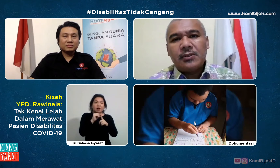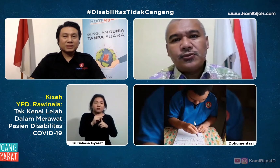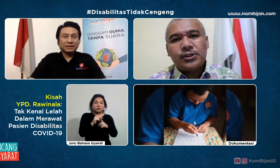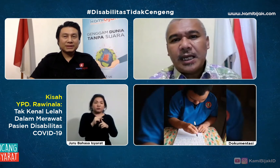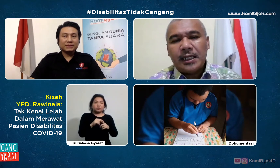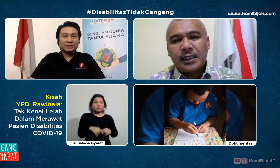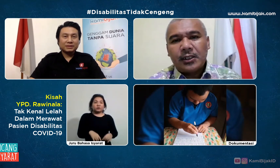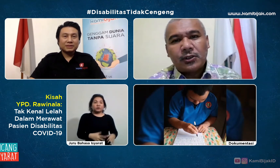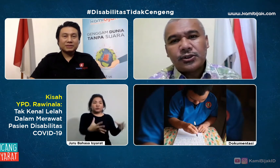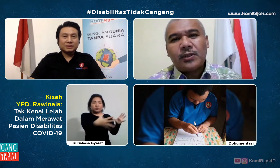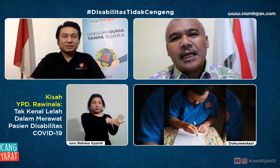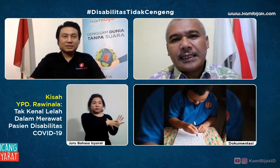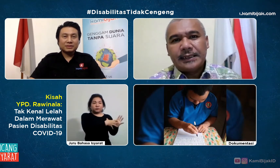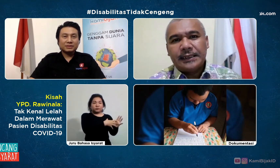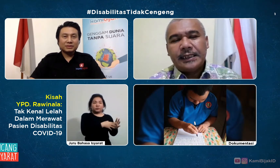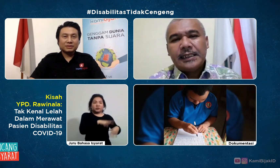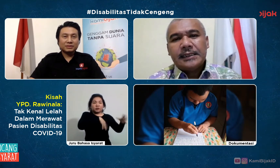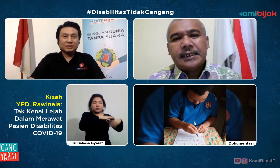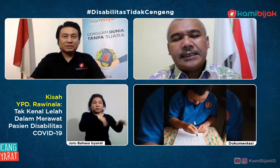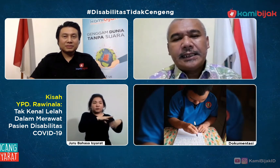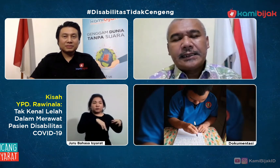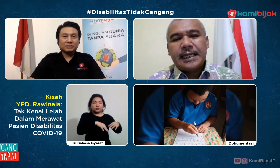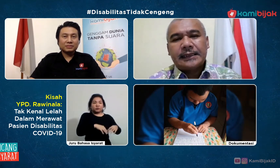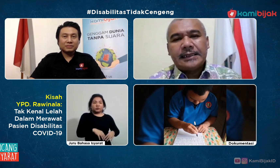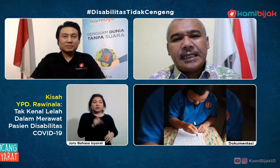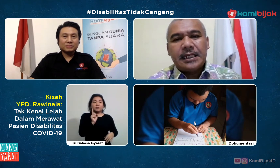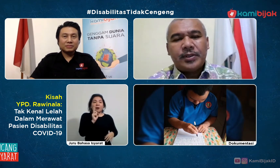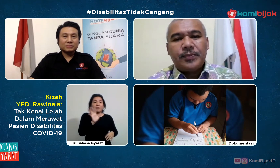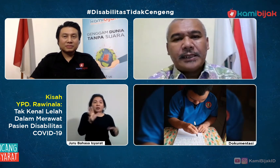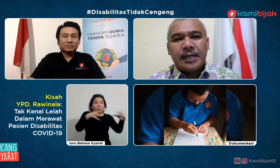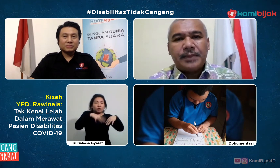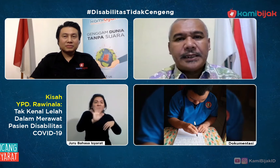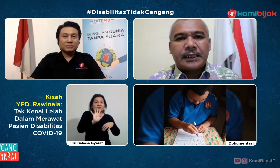sudah usia non sekolah lagi jadi kegiatannya lebih banyak